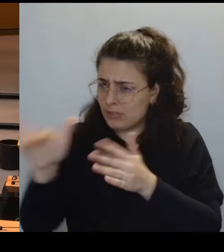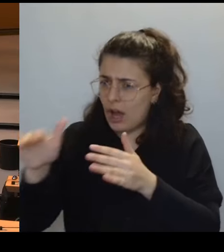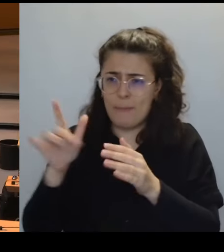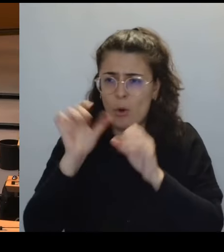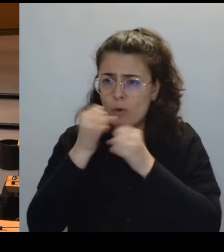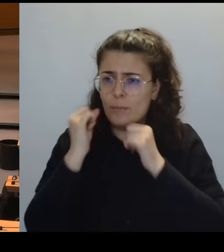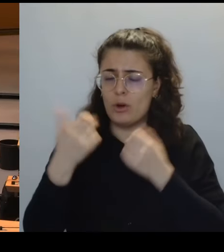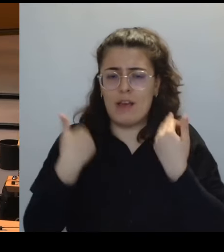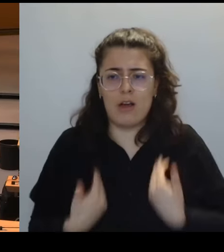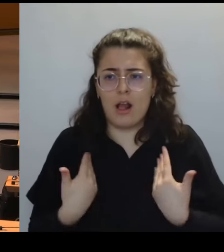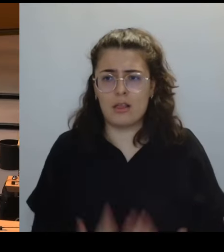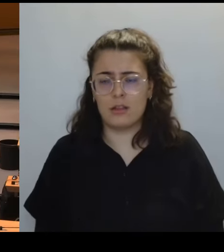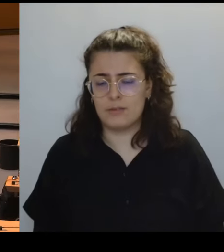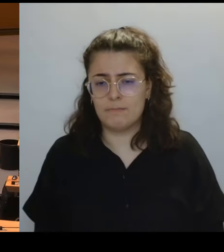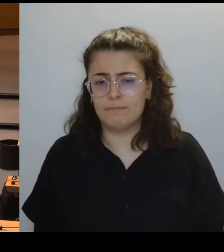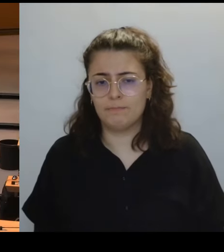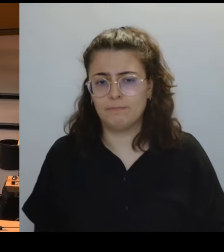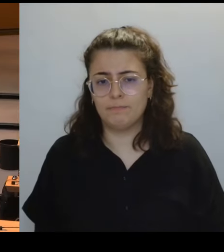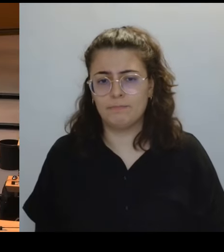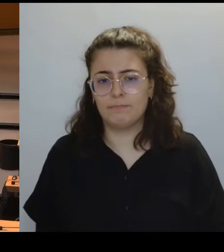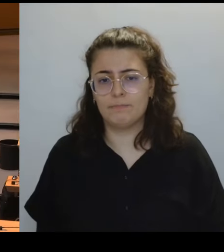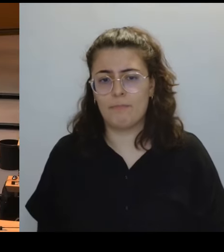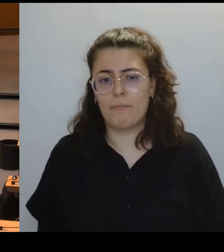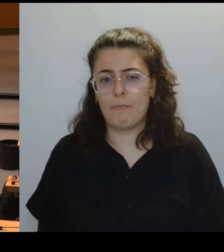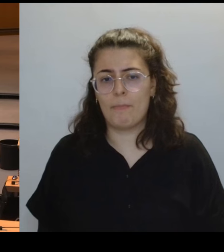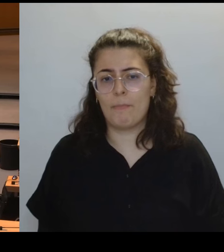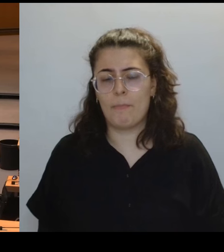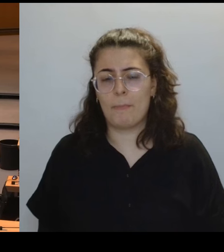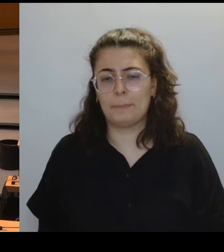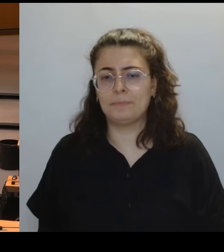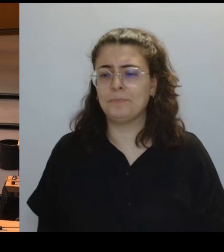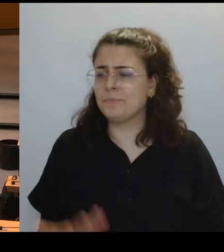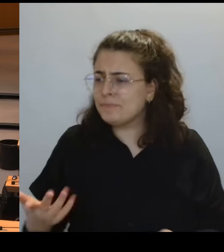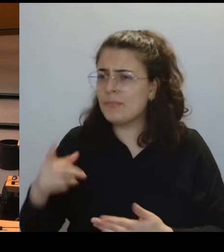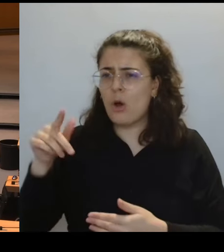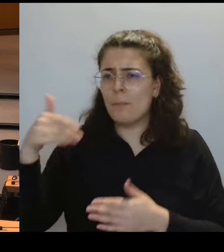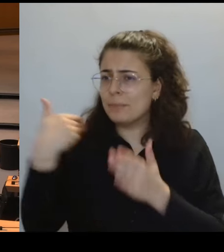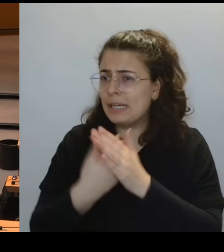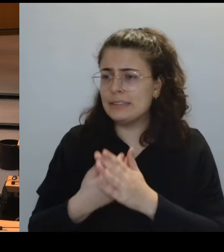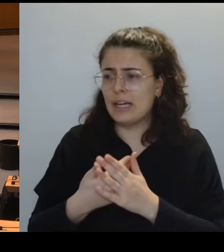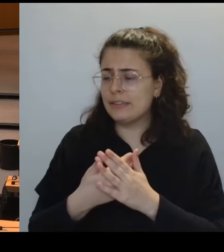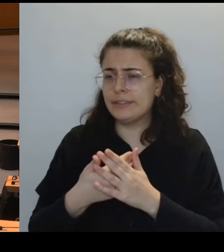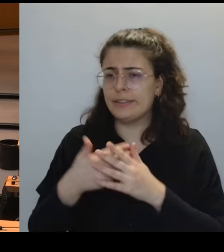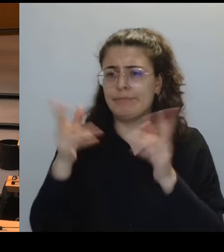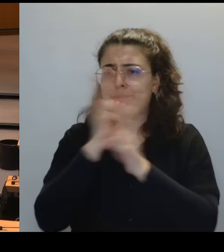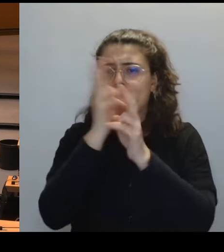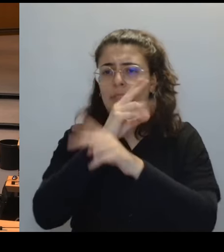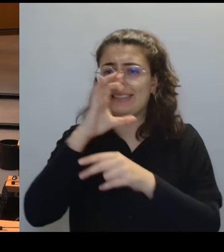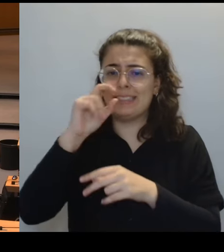Sie scheinen auch immer noch nicht verstanden haben Sie von der CDU hören Sie gerne zu, dass Sie so die AfD stärken, weil die